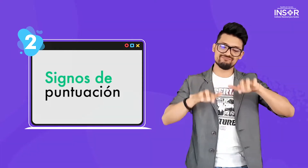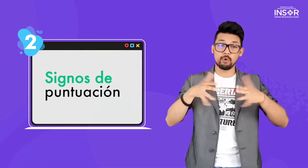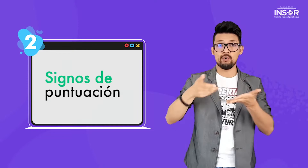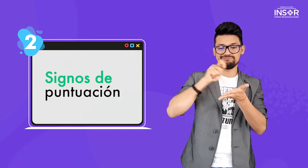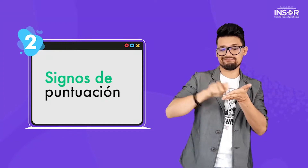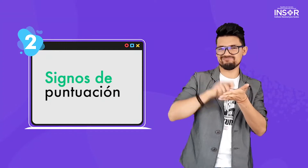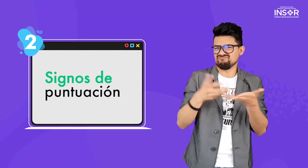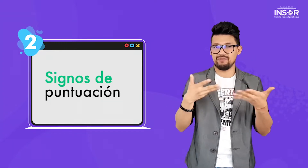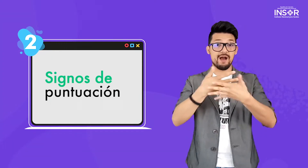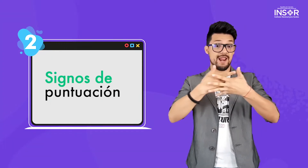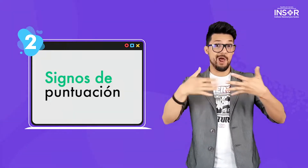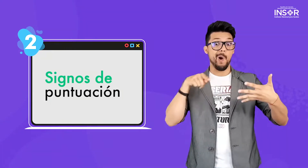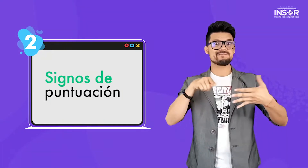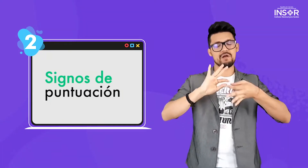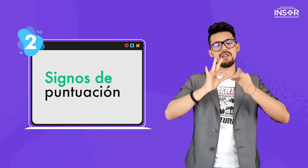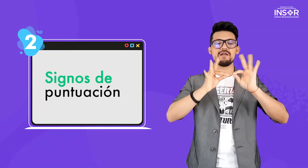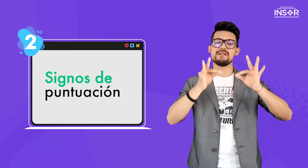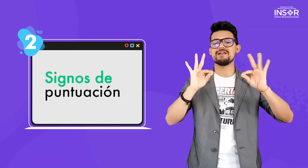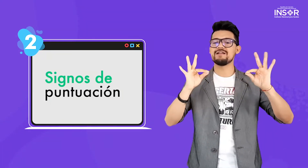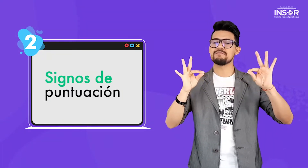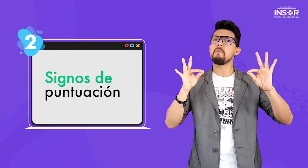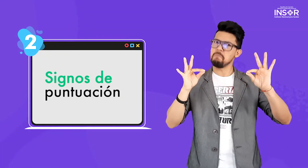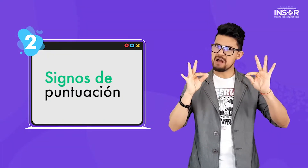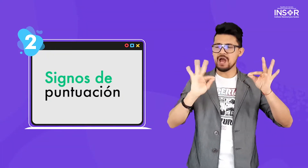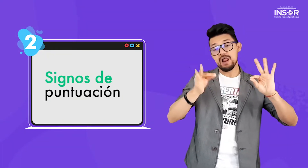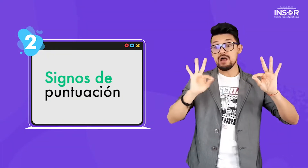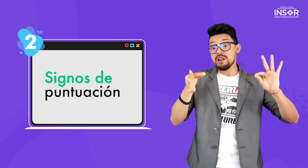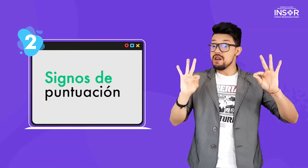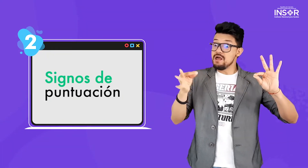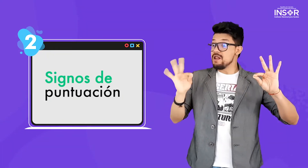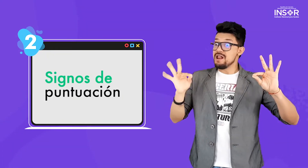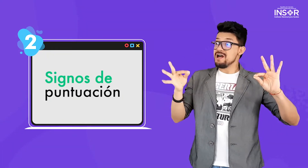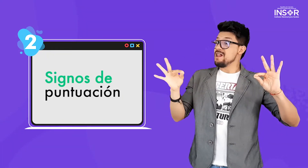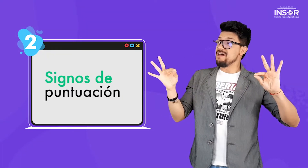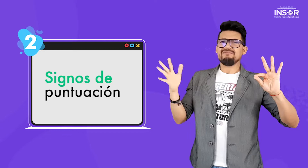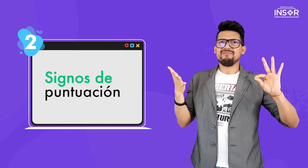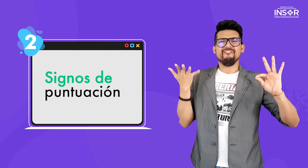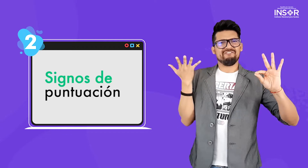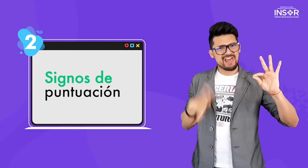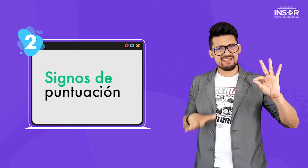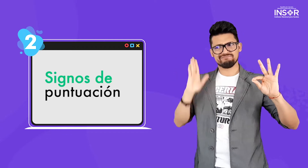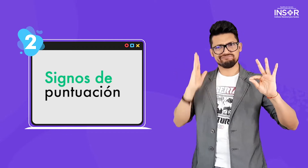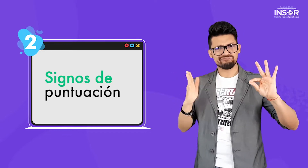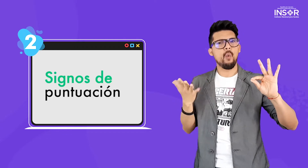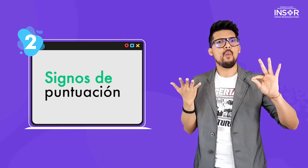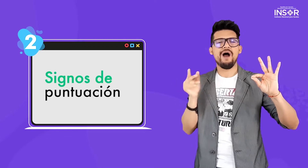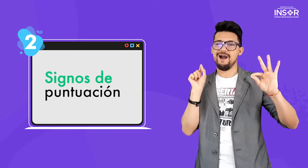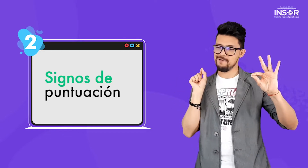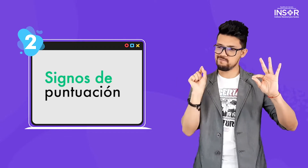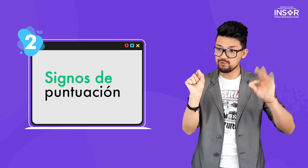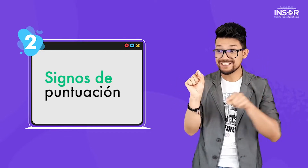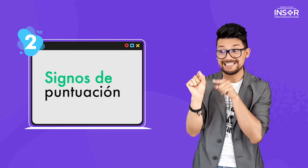Si están escribiendo una frase o un párrafo y quieren cerrar una idea, pueden utilizar un punto.